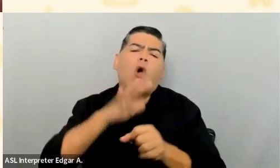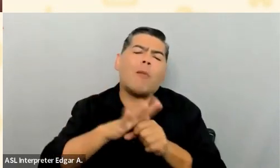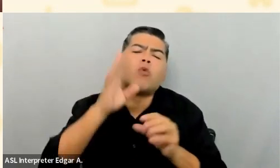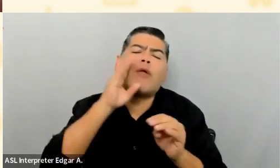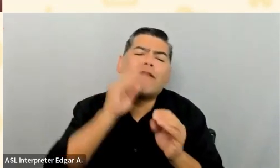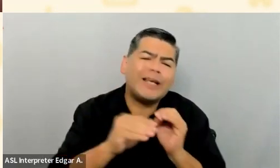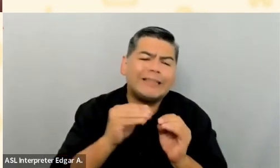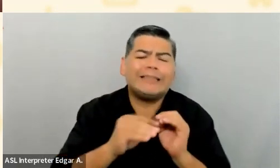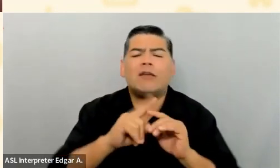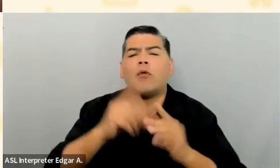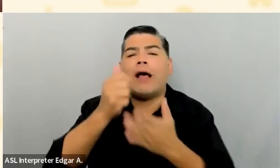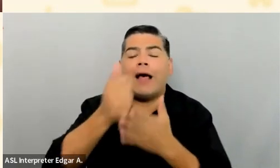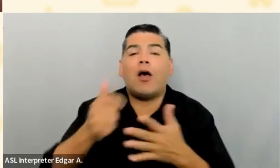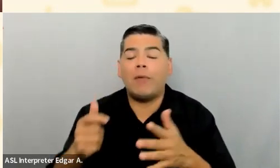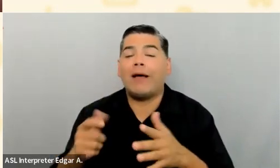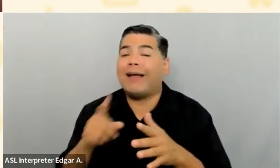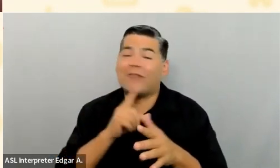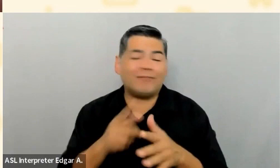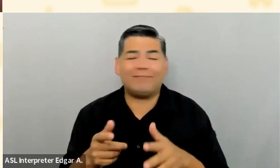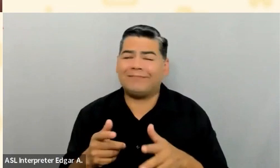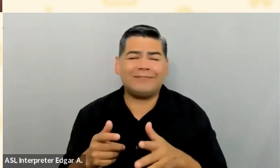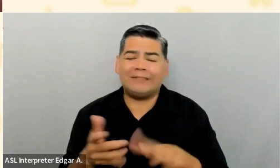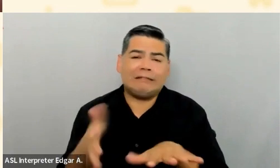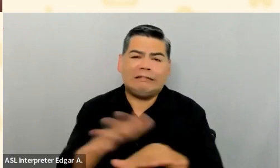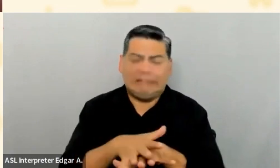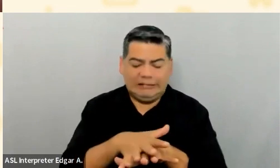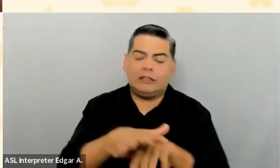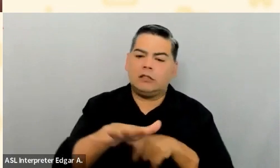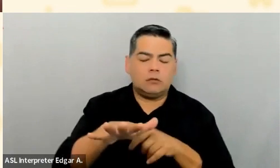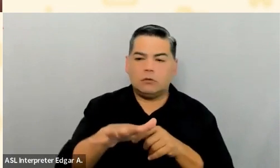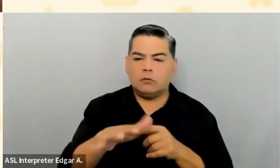y pueden resultar frustrantes para los usuarios. El otro día estaba mirando un sitio web.